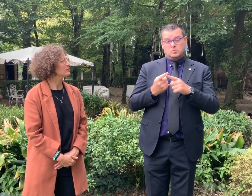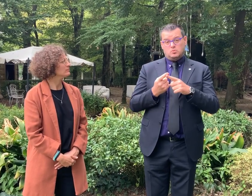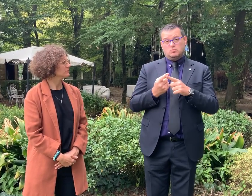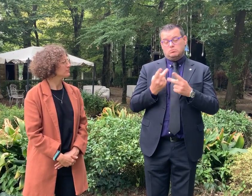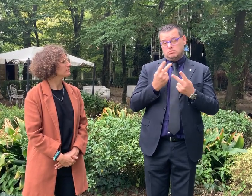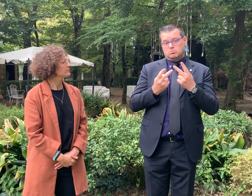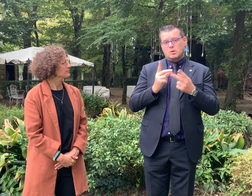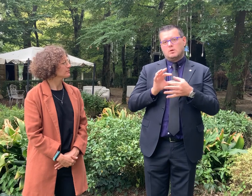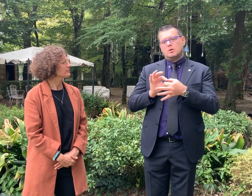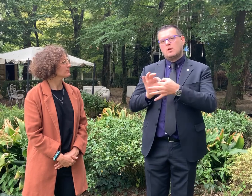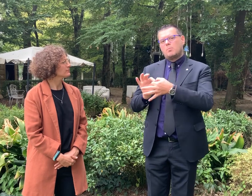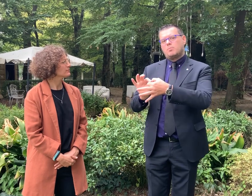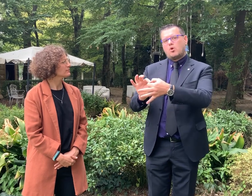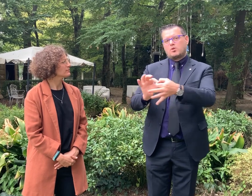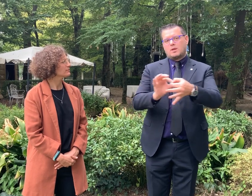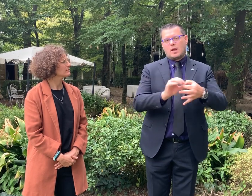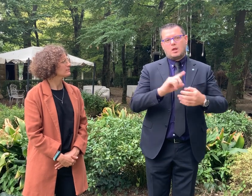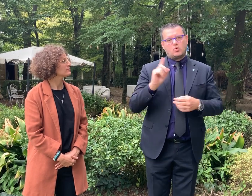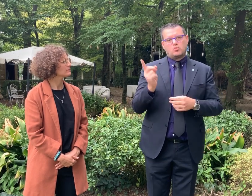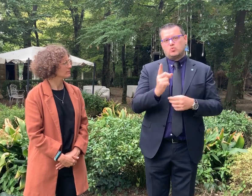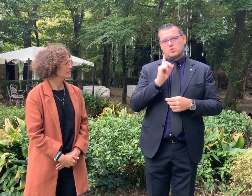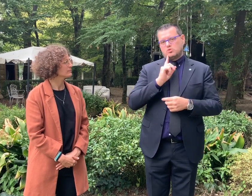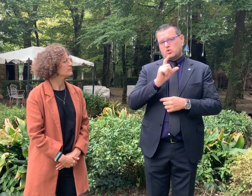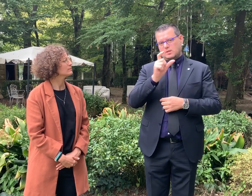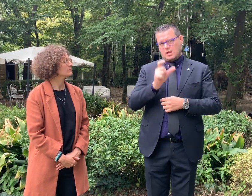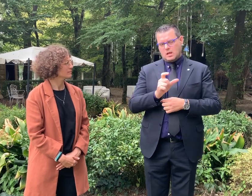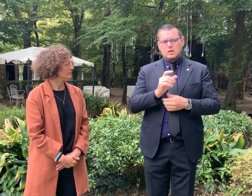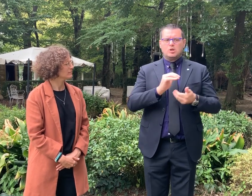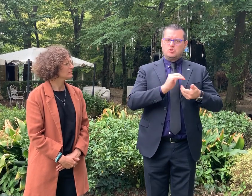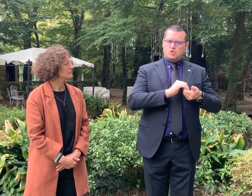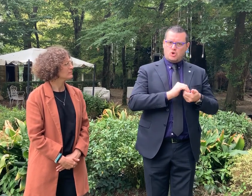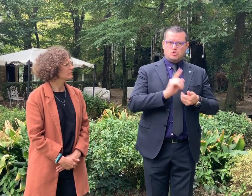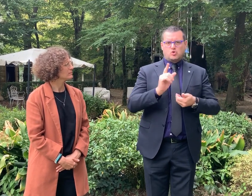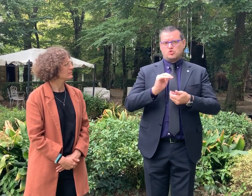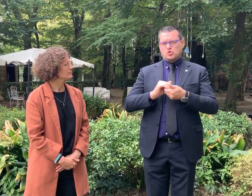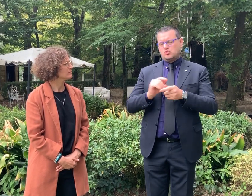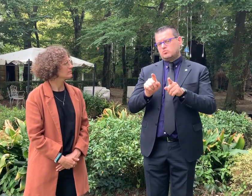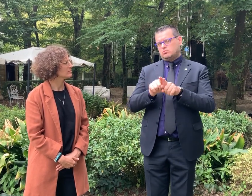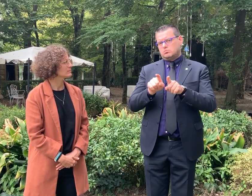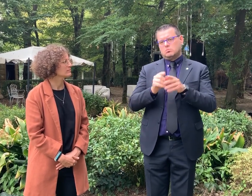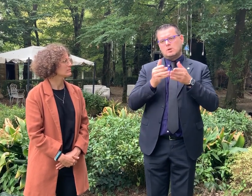e cercare di costruire un rapporto con tutti sordi italiani, sia soci che non;